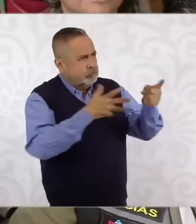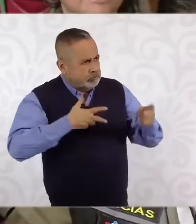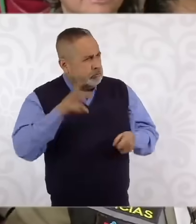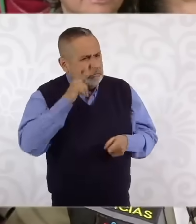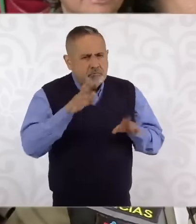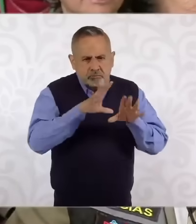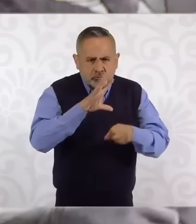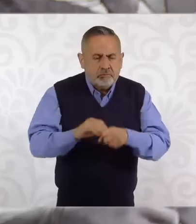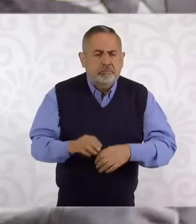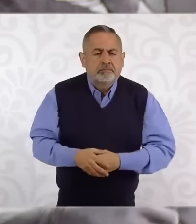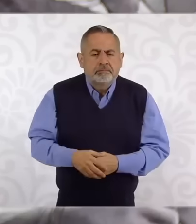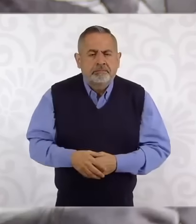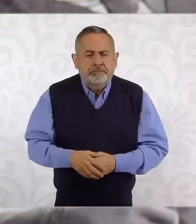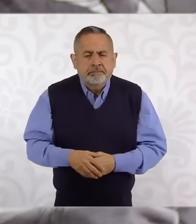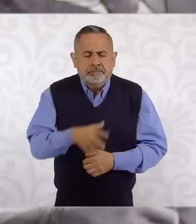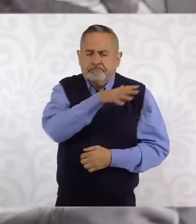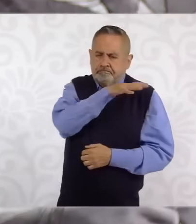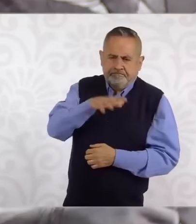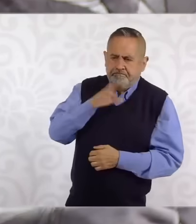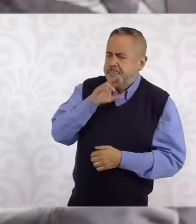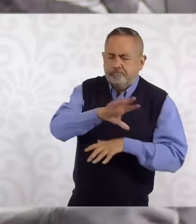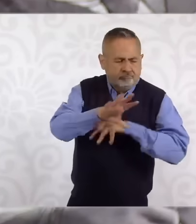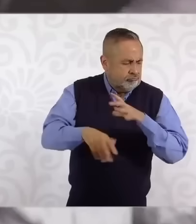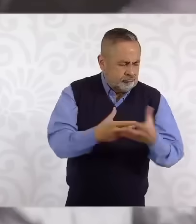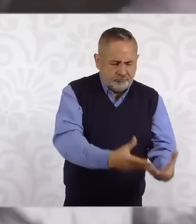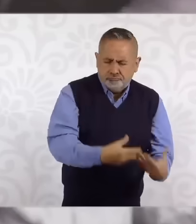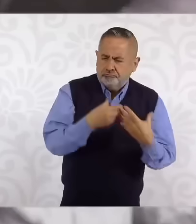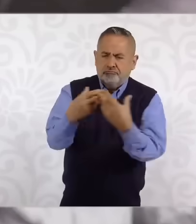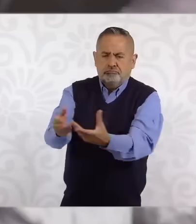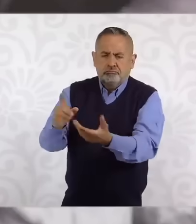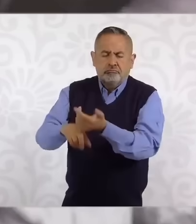cualquier todo se entrega todo, todo se entregó a la a la Fiscalía General de la República. Me